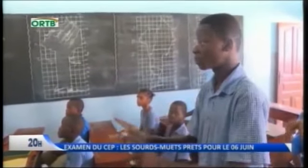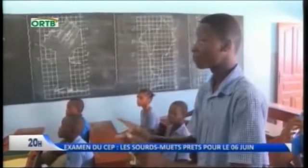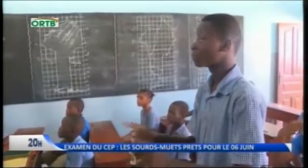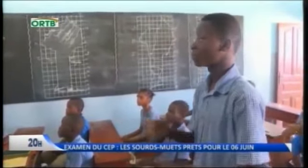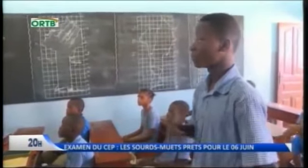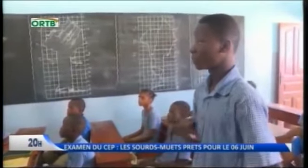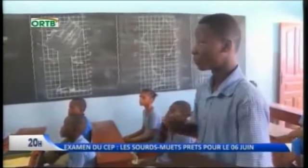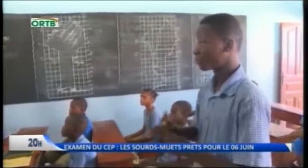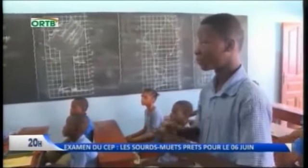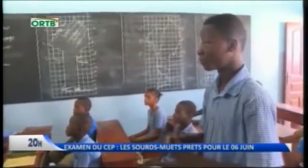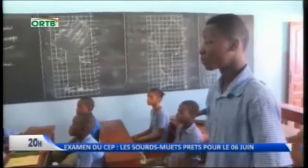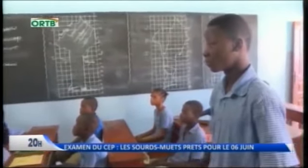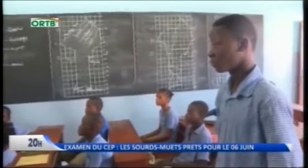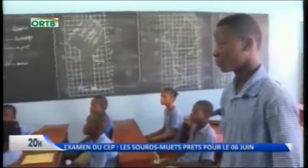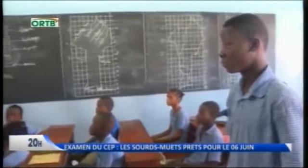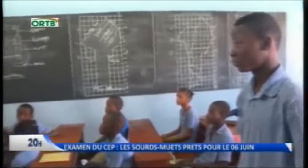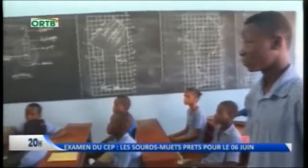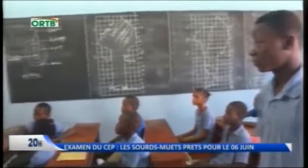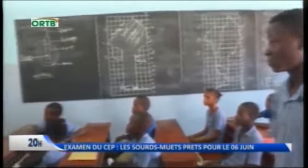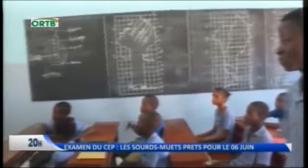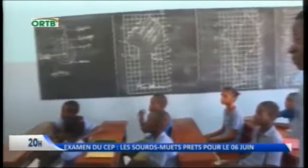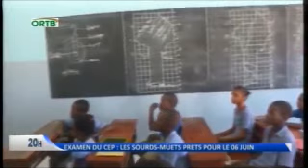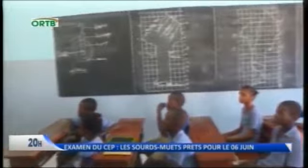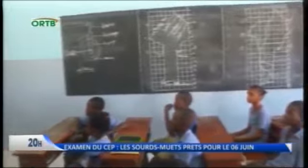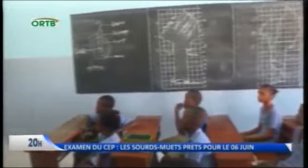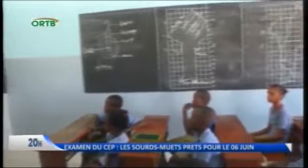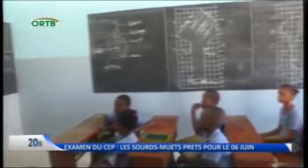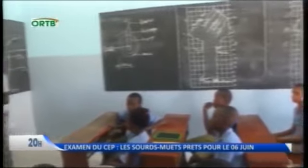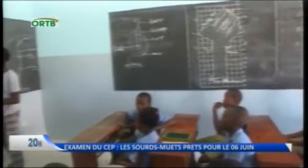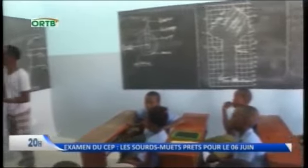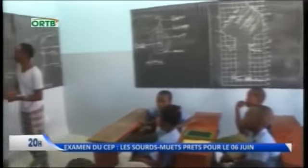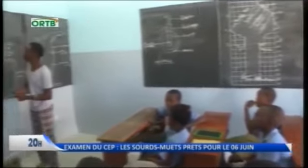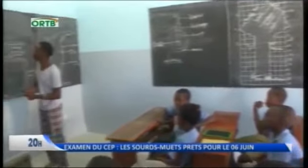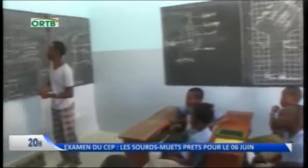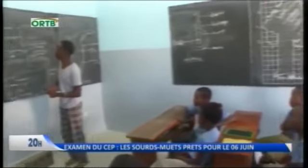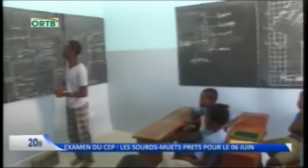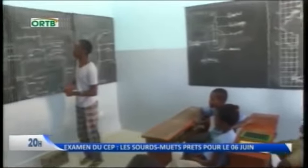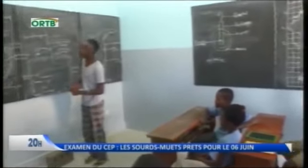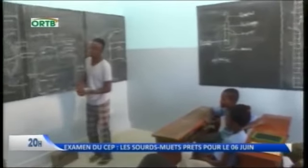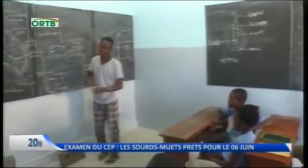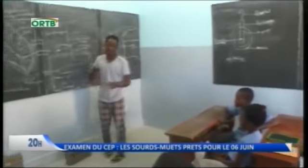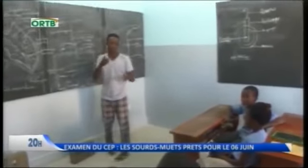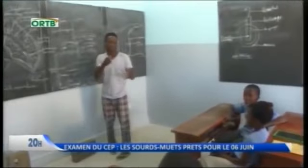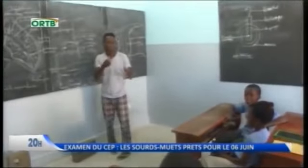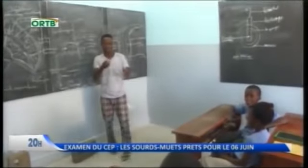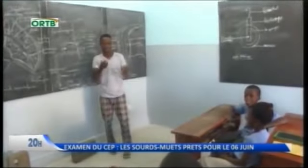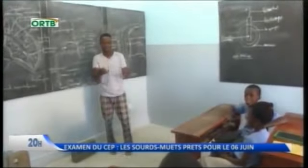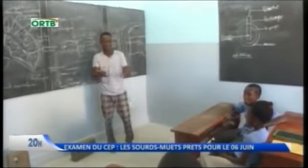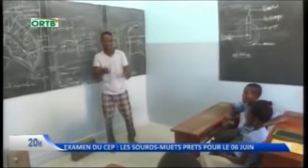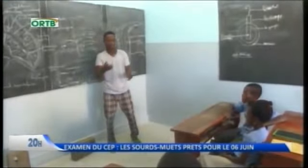Description du trajet de l'aliment dans le tube digestif par un candidat sourd-muet,